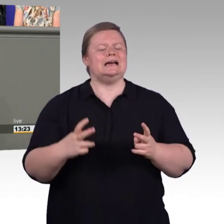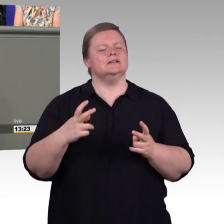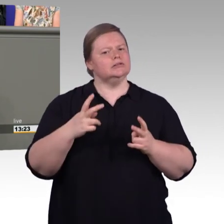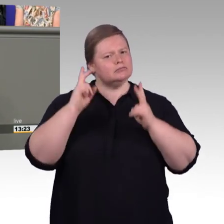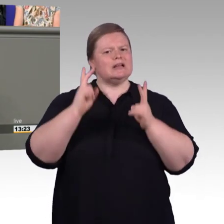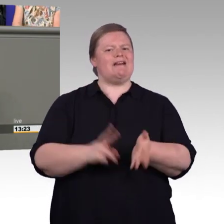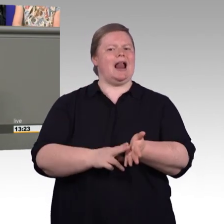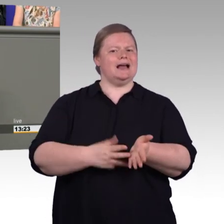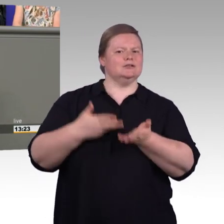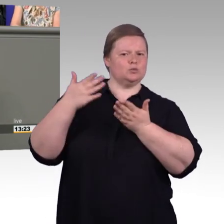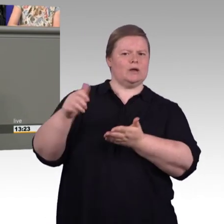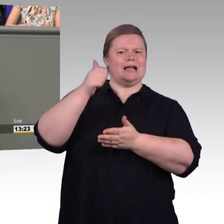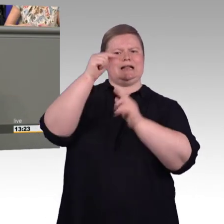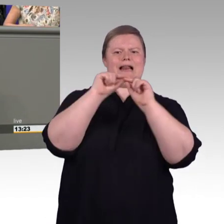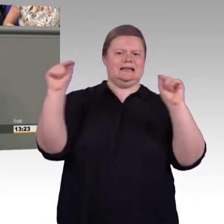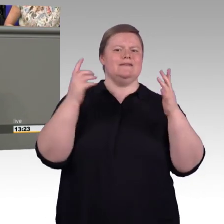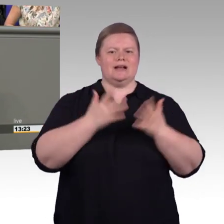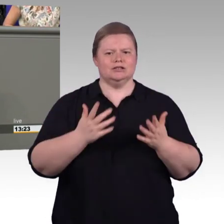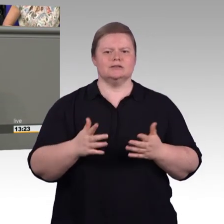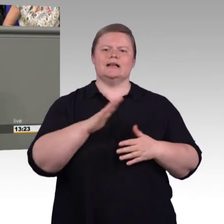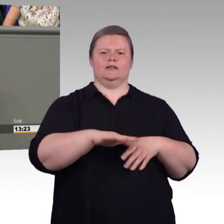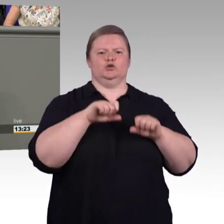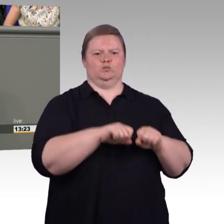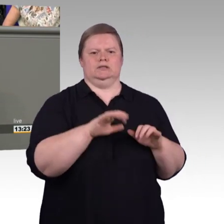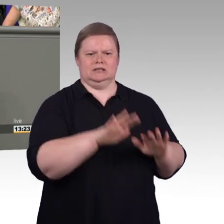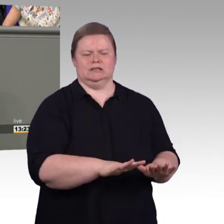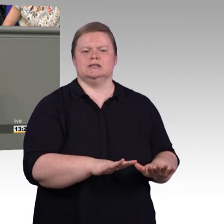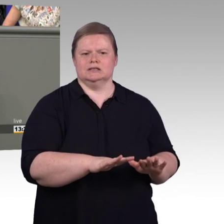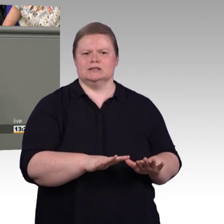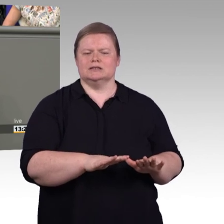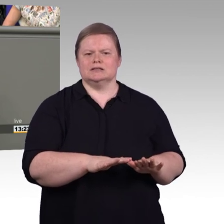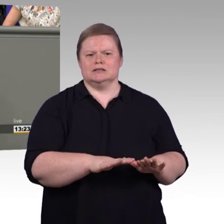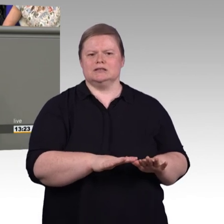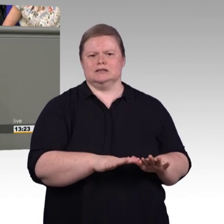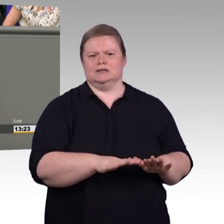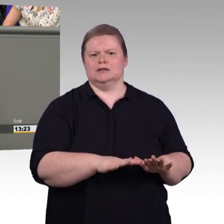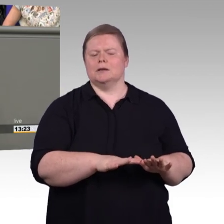Kinder selbst sind als solche keine Grundrechtsträger im Sinne von Artikel 6 Grundgesetz.